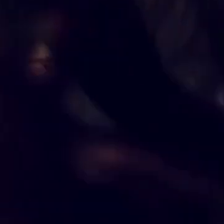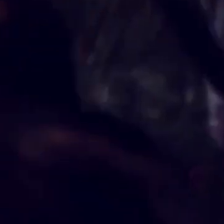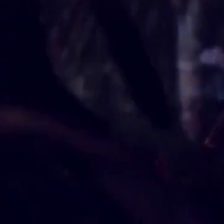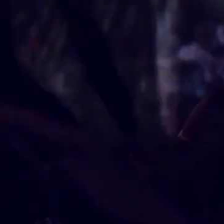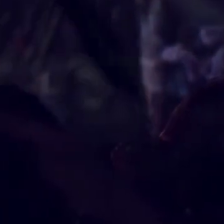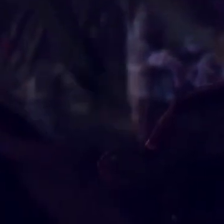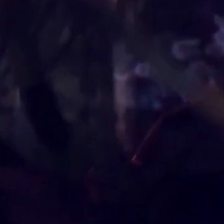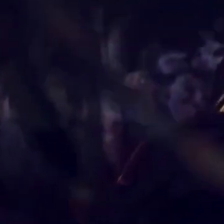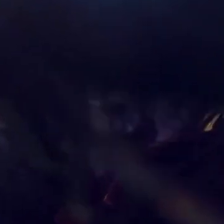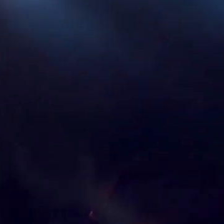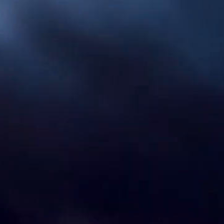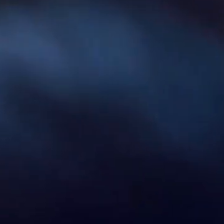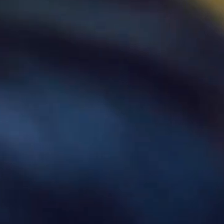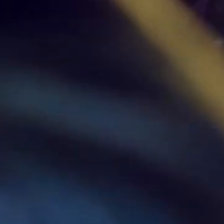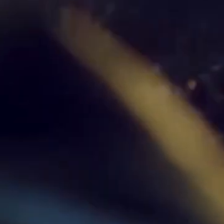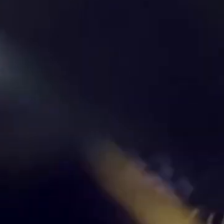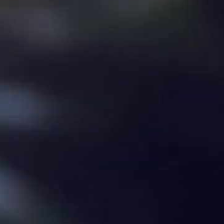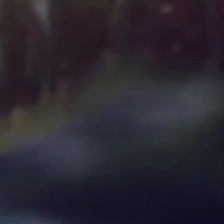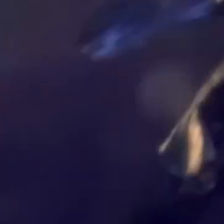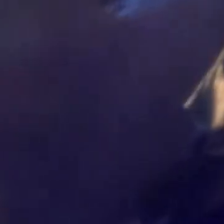Невозможное человеком возможно Богу